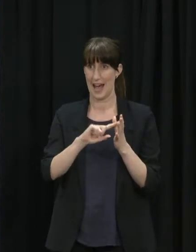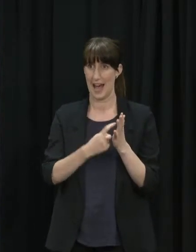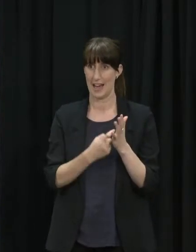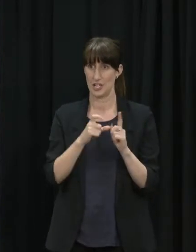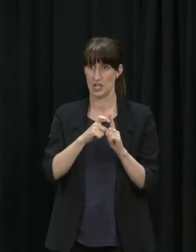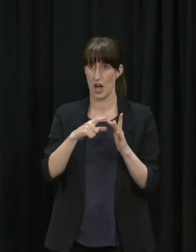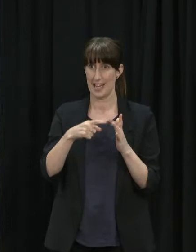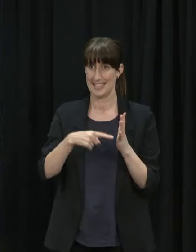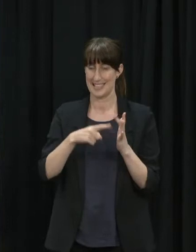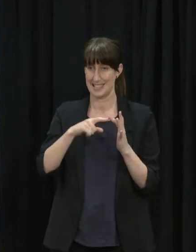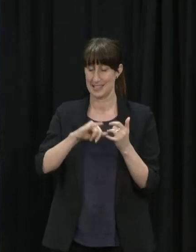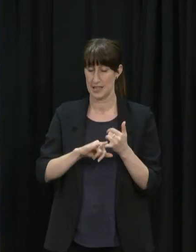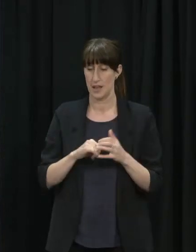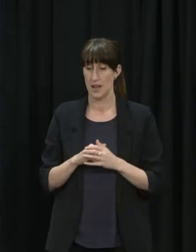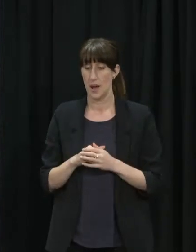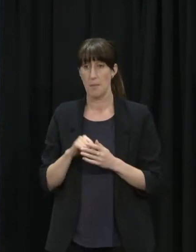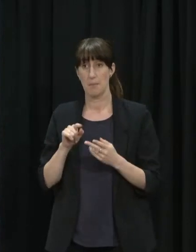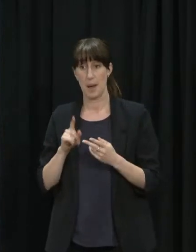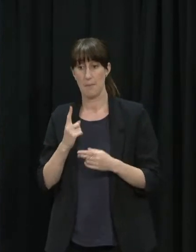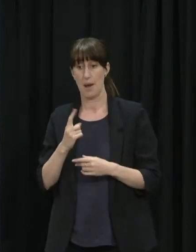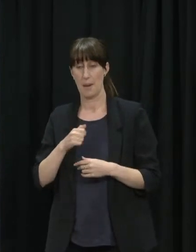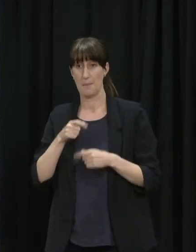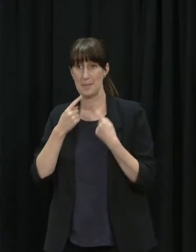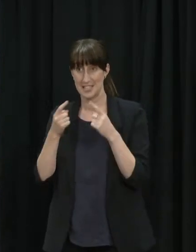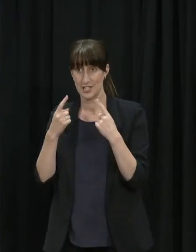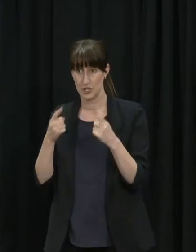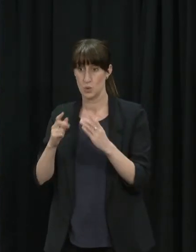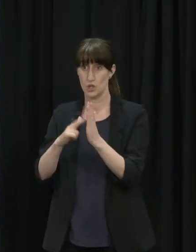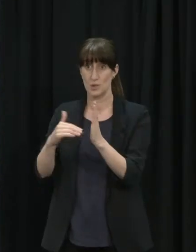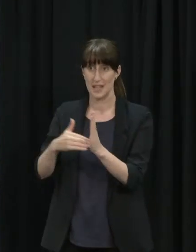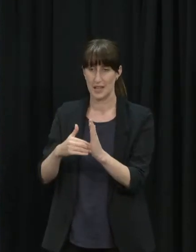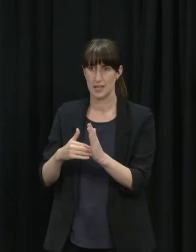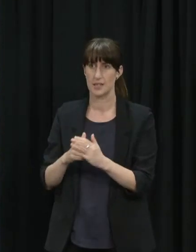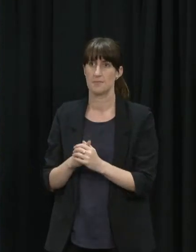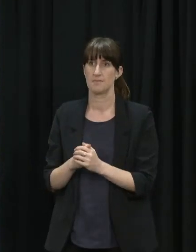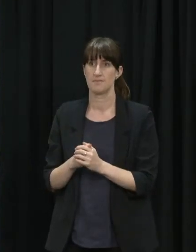Ka tukuna atu e ahau nga